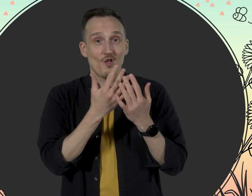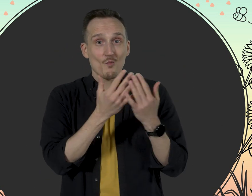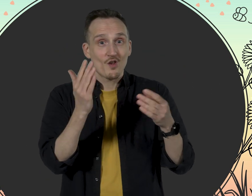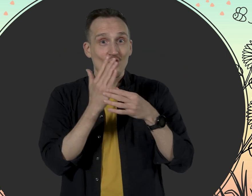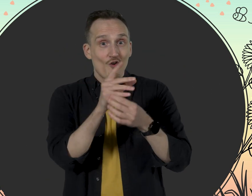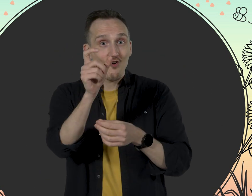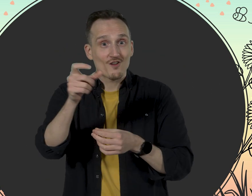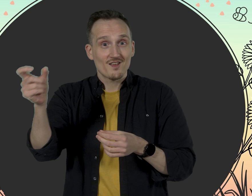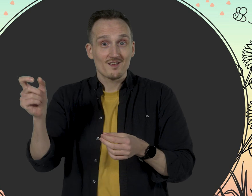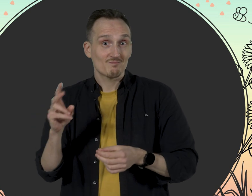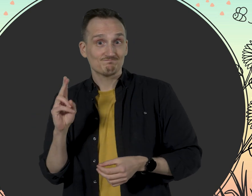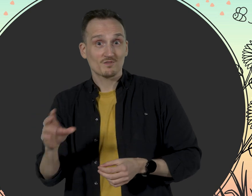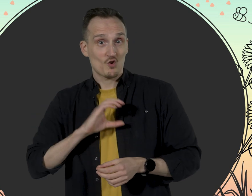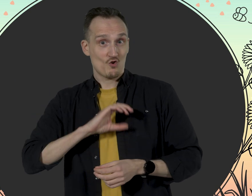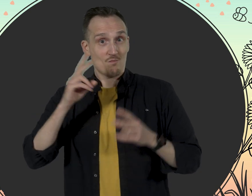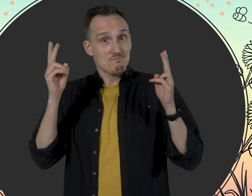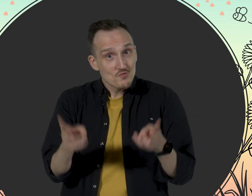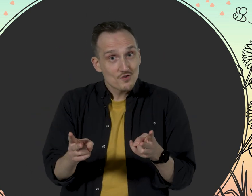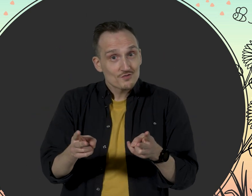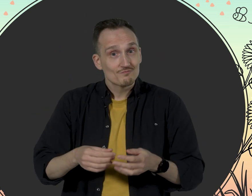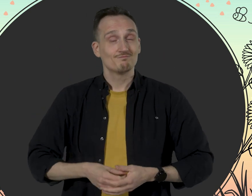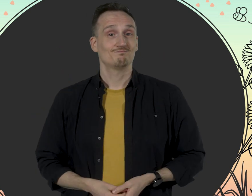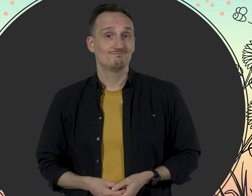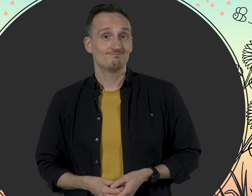Monet ohjaajista ovat itsekin codia!